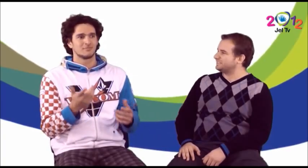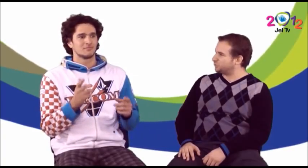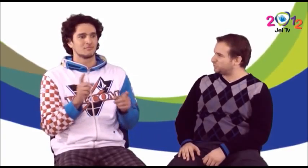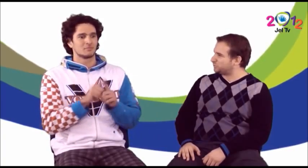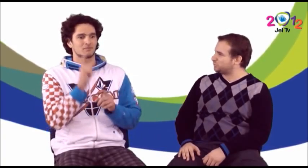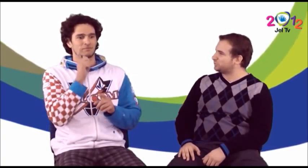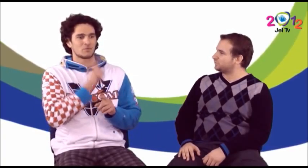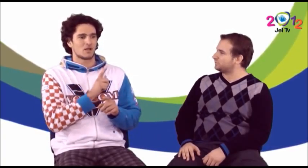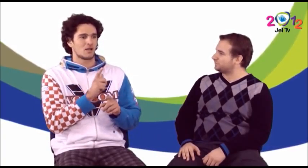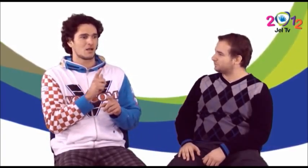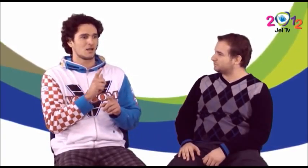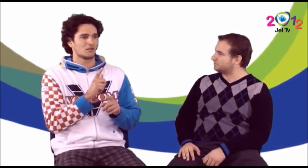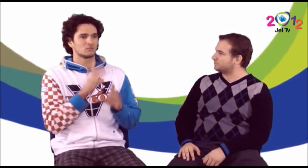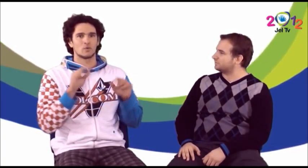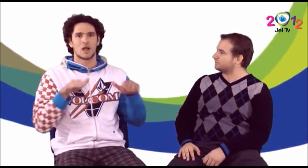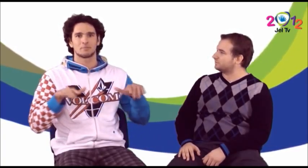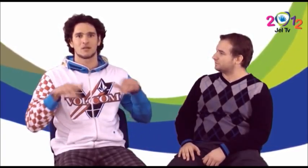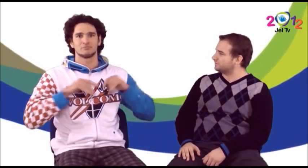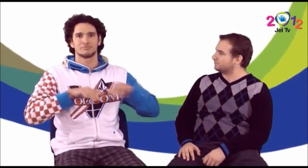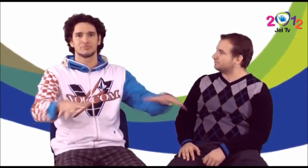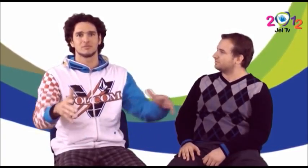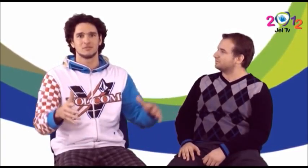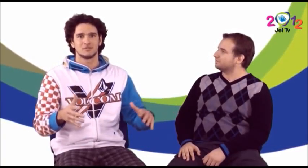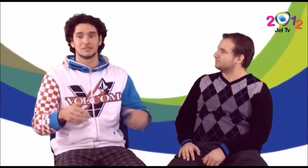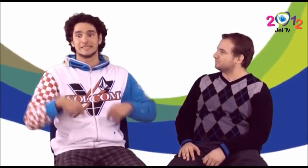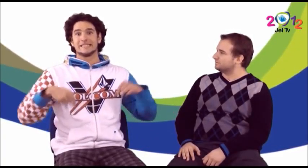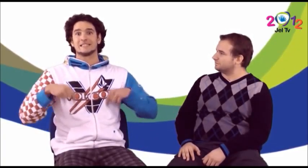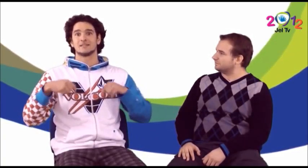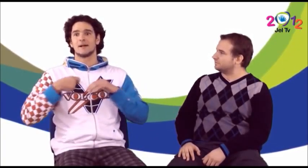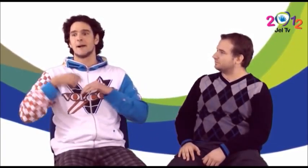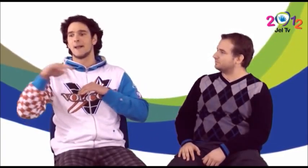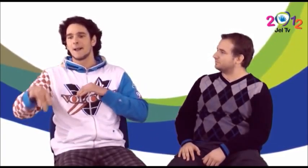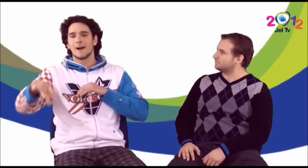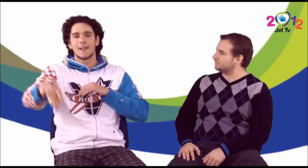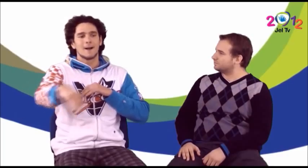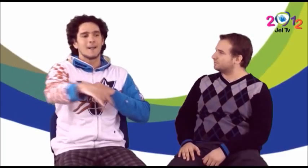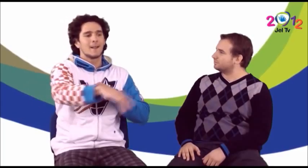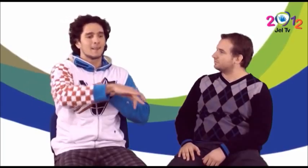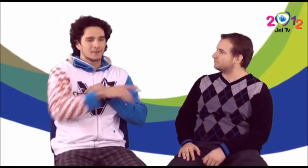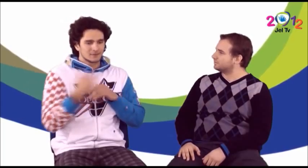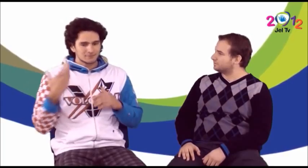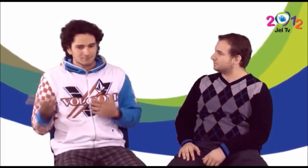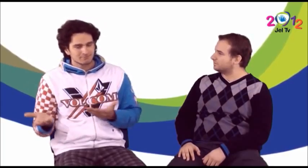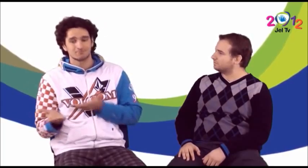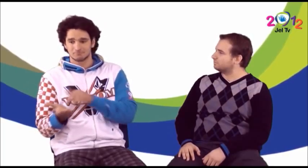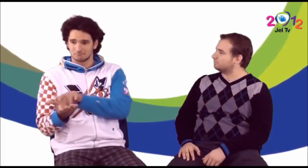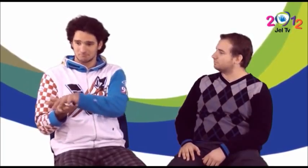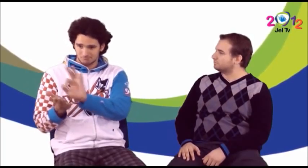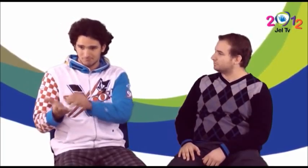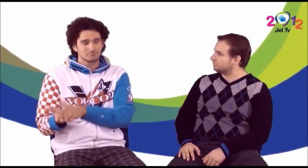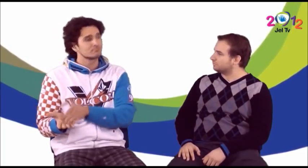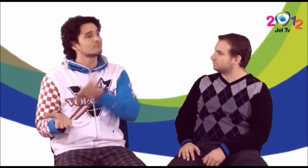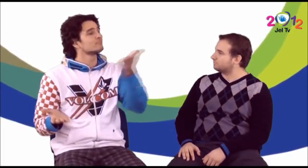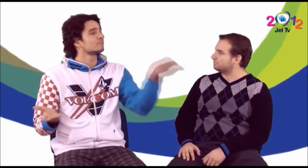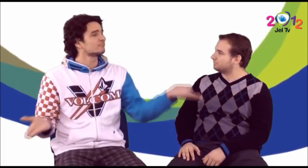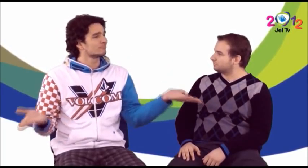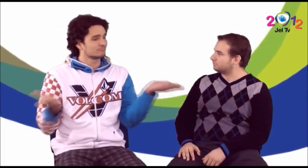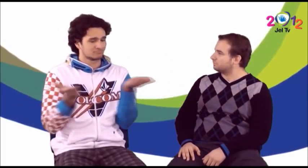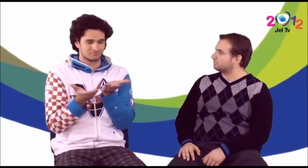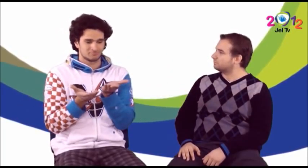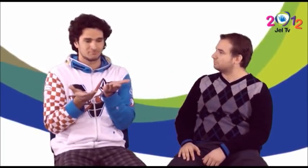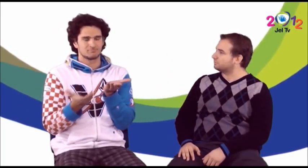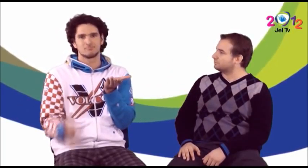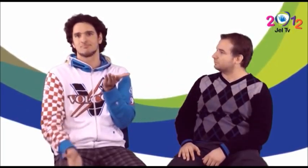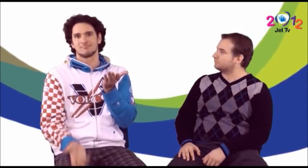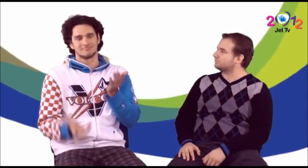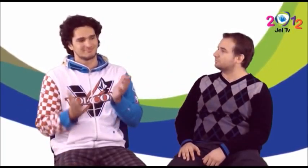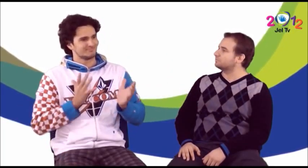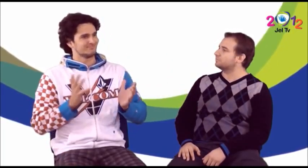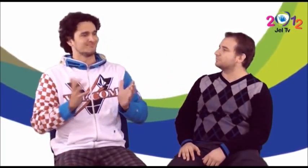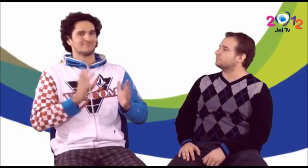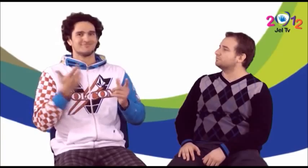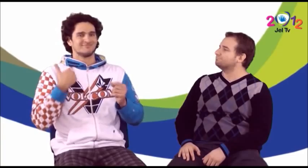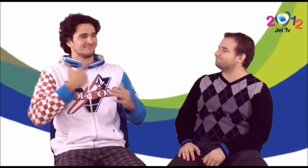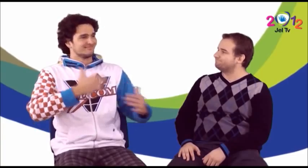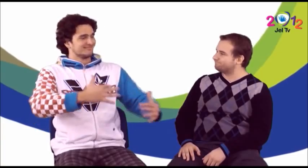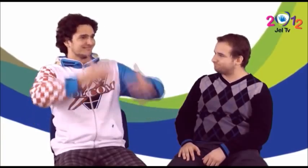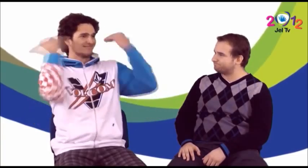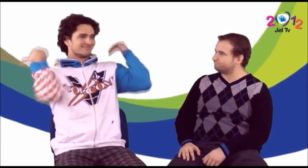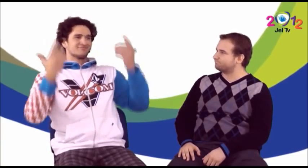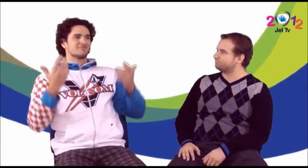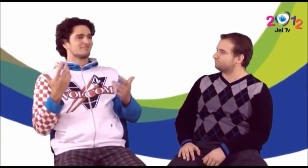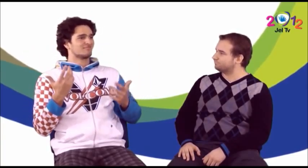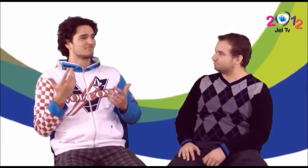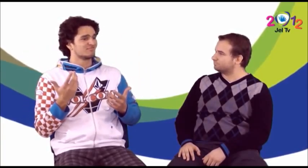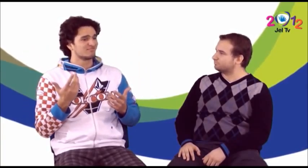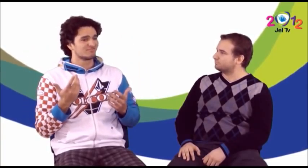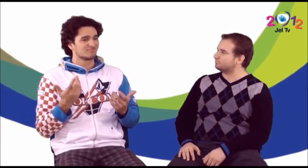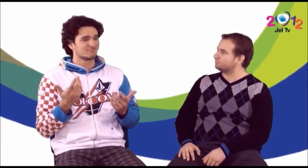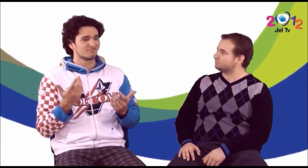Mint amikor egy zárt palackból kitört lepkék repülnek. Itt nálunk néhány helyen vannak „csak” siketek. Ez a kettõ óriási különbség. Hûha!